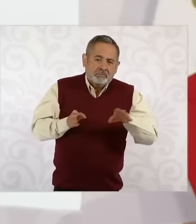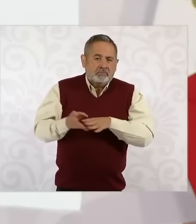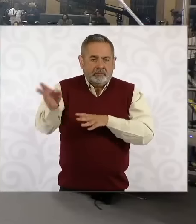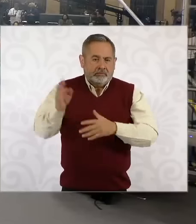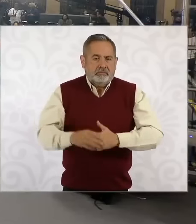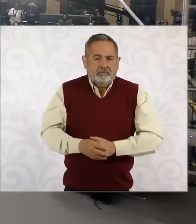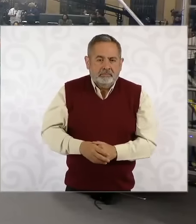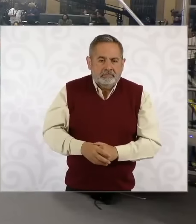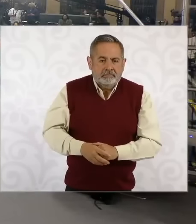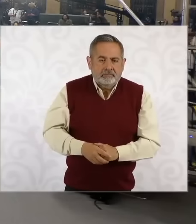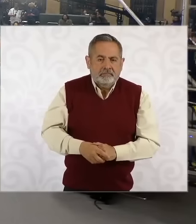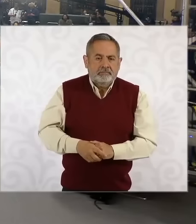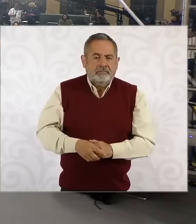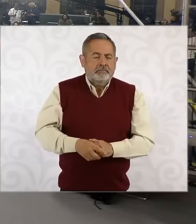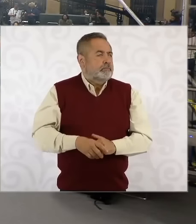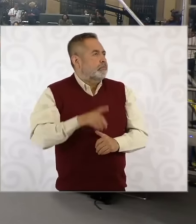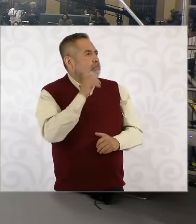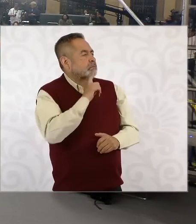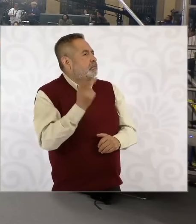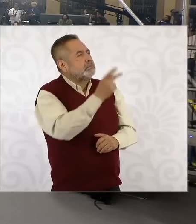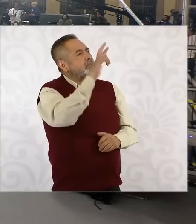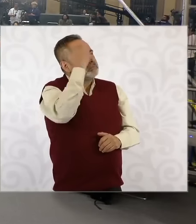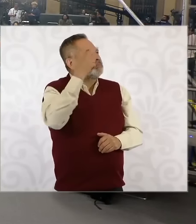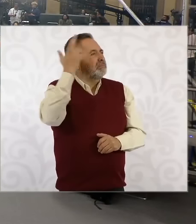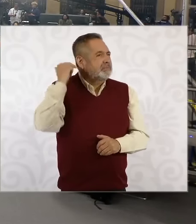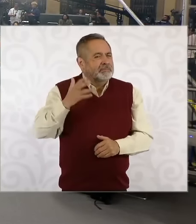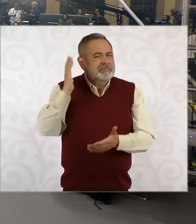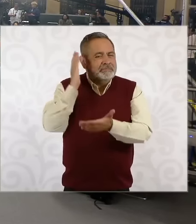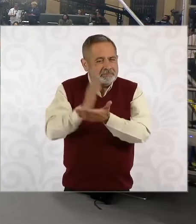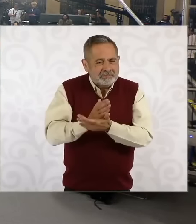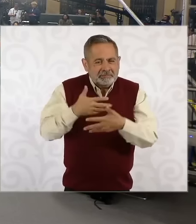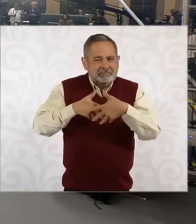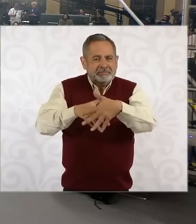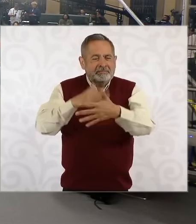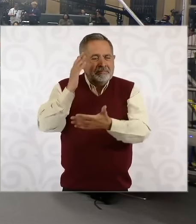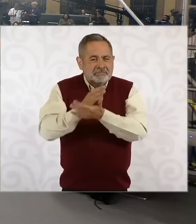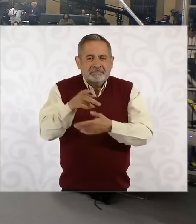había cancelado, se acuerda que hubo hasta paros, ¿no? que se había pensado en tener una caseta que